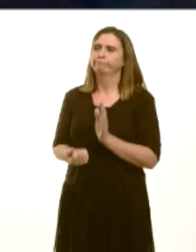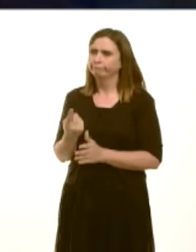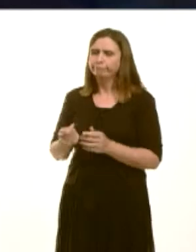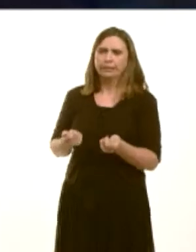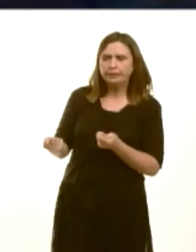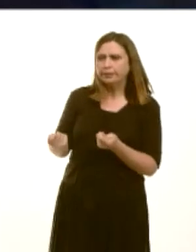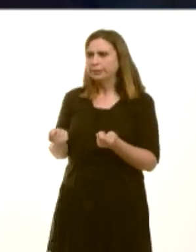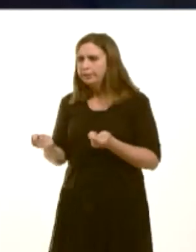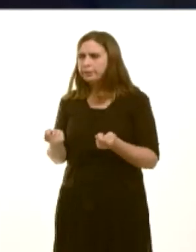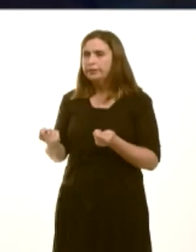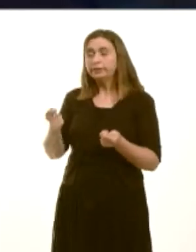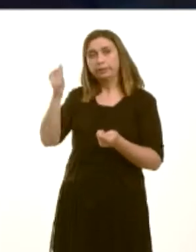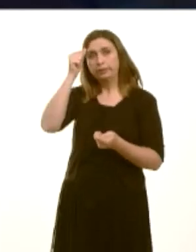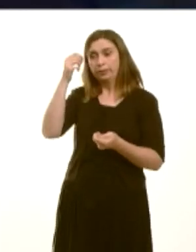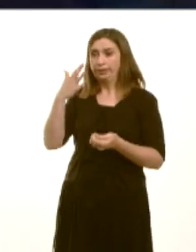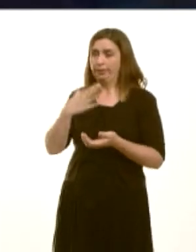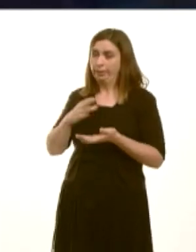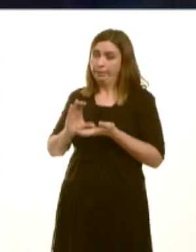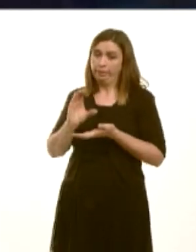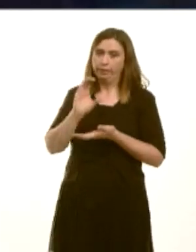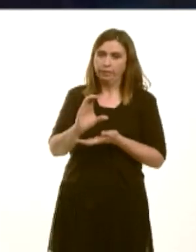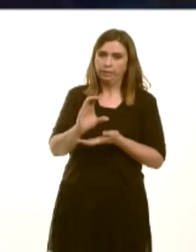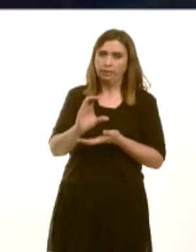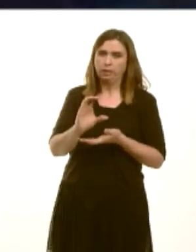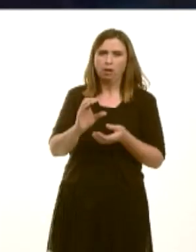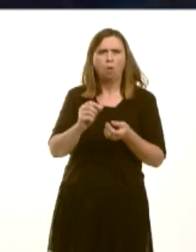Carwyn Jones: Wrth gwrs, rwyín croesawuín fawr iawn y trafodaethau sydd wedi cymryd